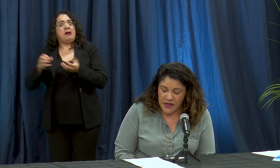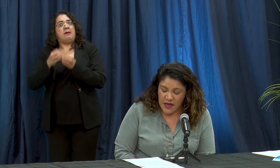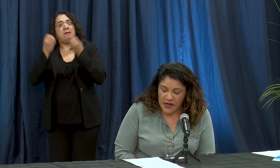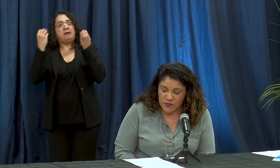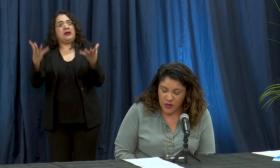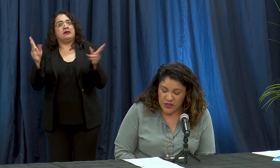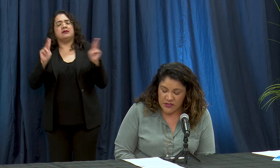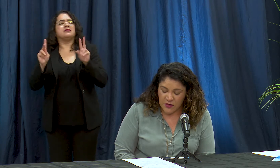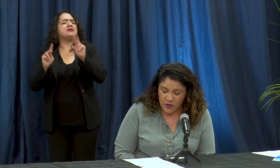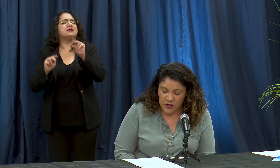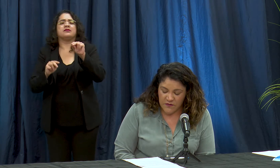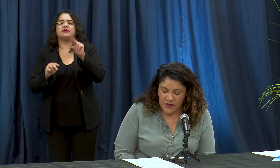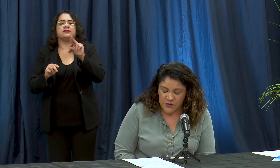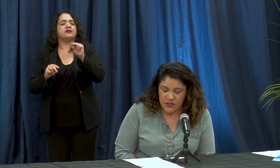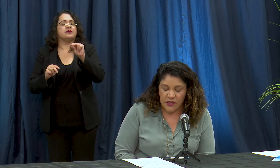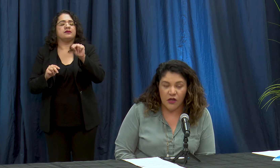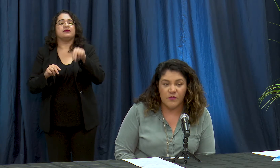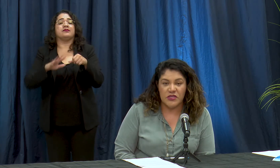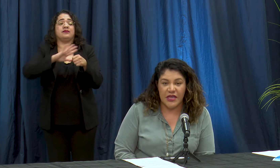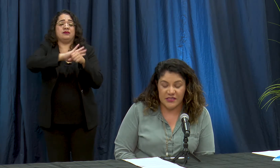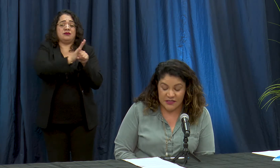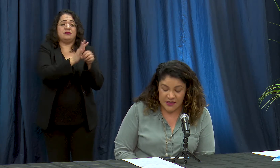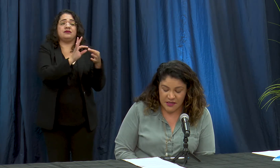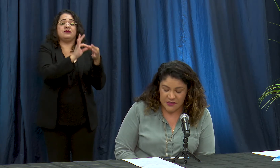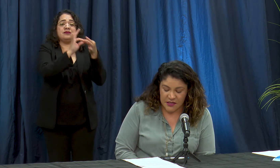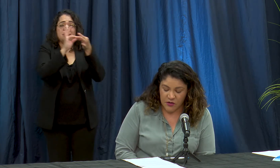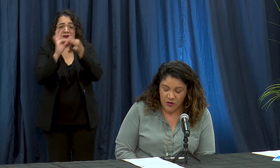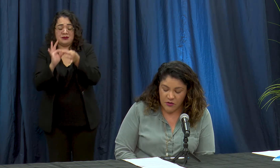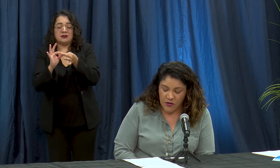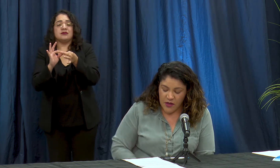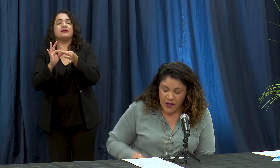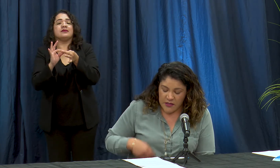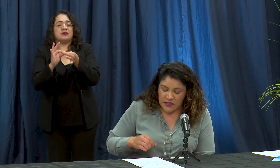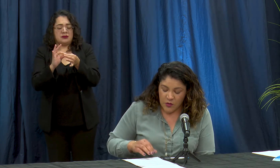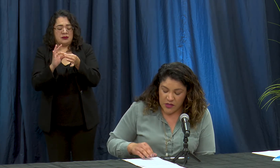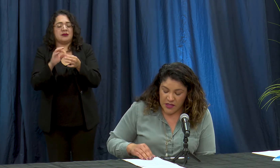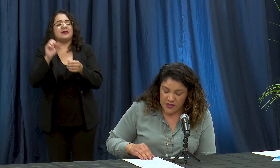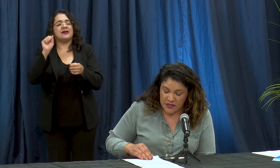las muerte zel coronavirus en Long Beach a Sesenta he Cinco sink when today's a